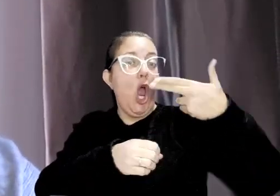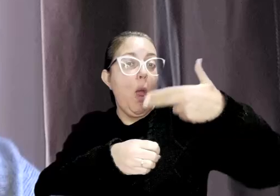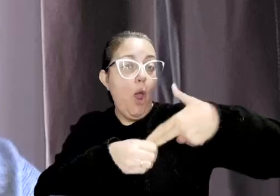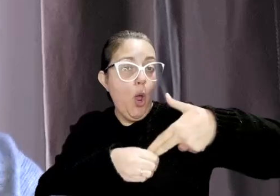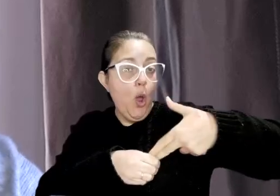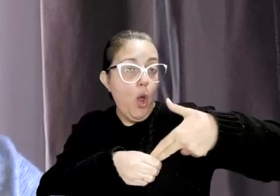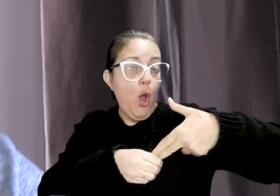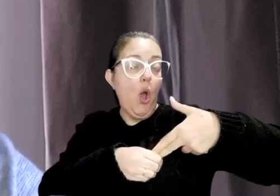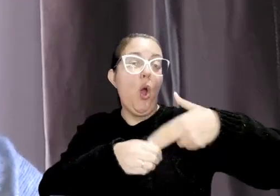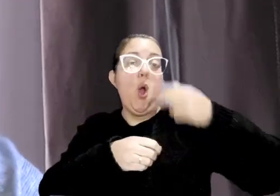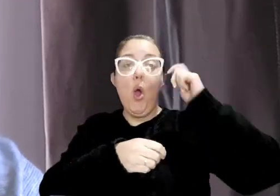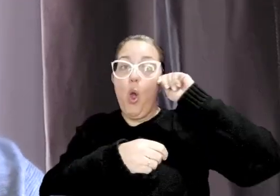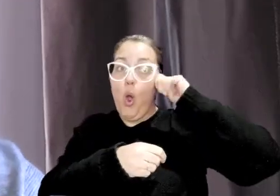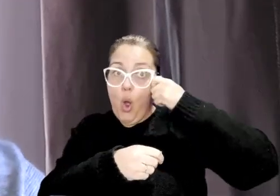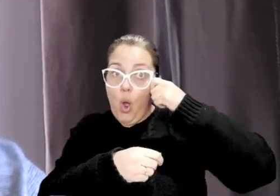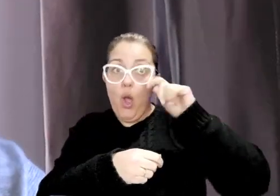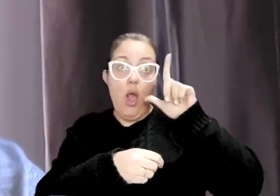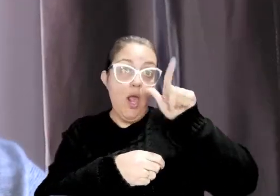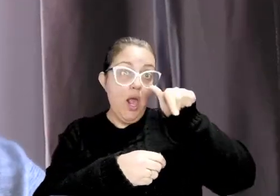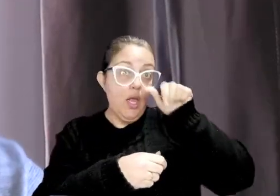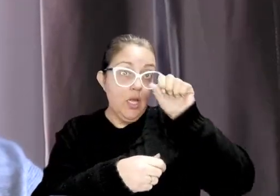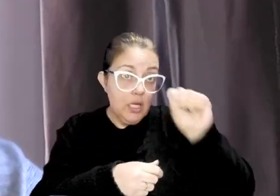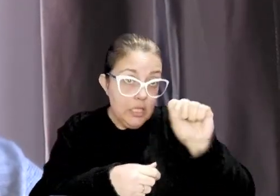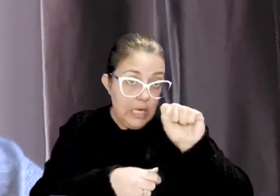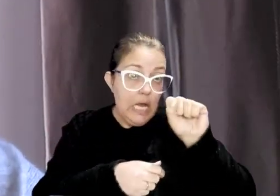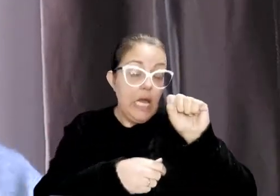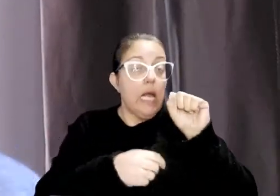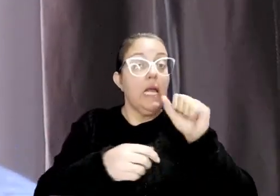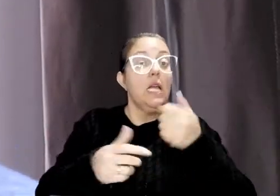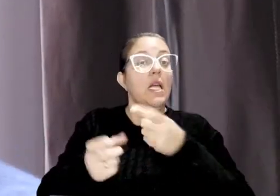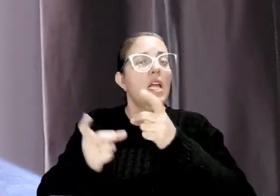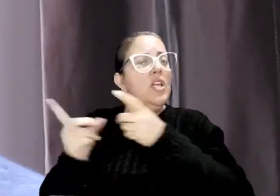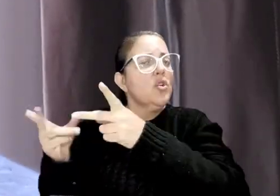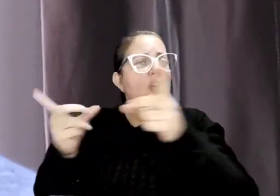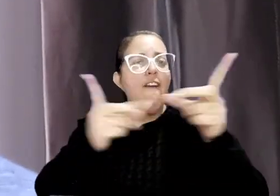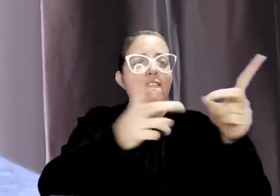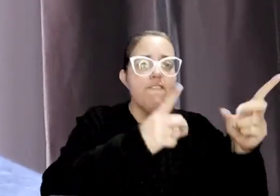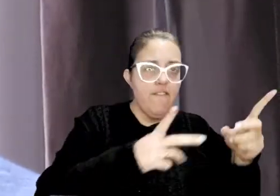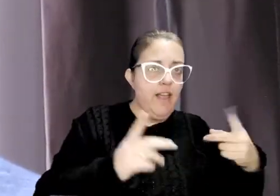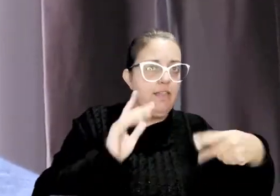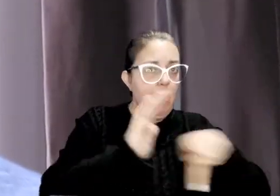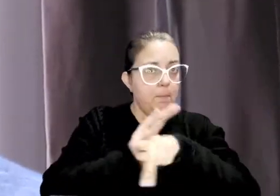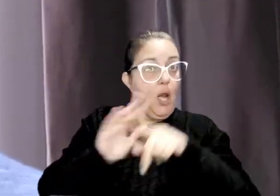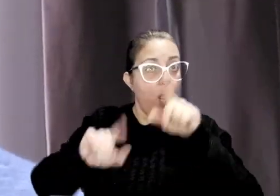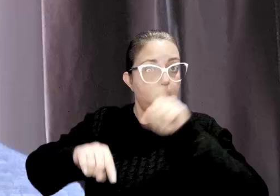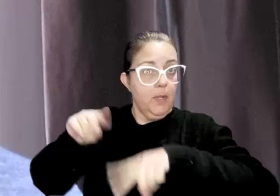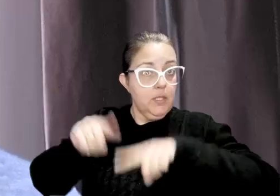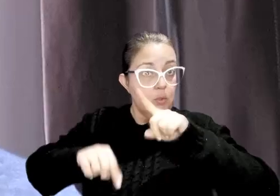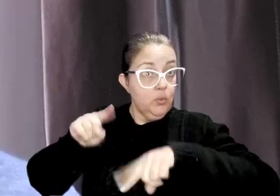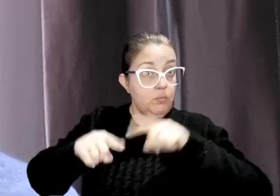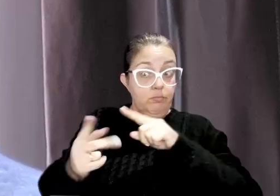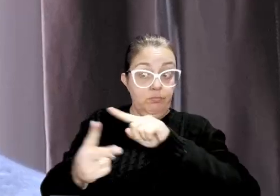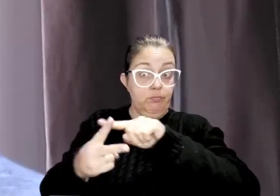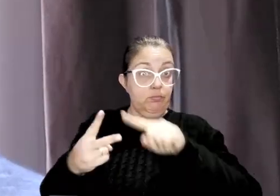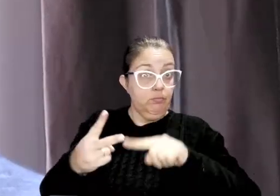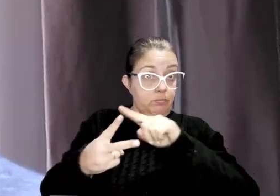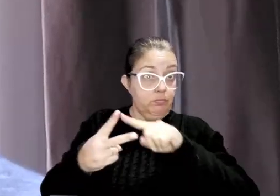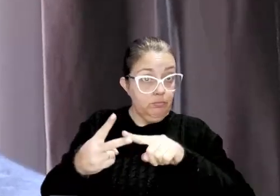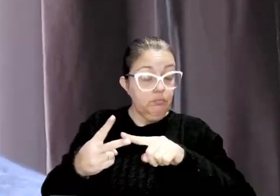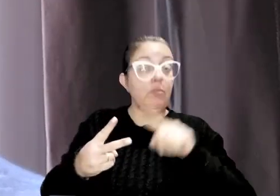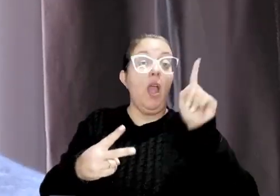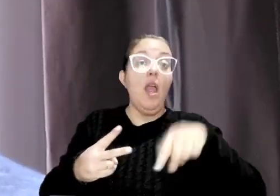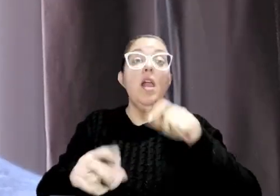eh comercializa desse eh desses produtos ele se transforma em royalties eh royalties participações